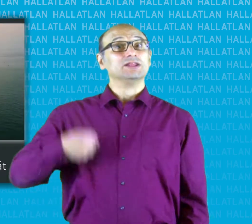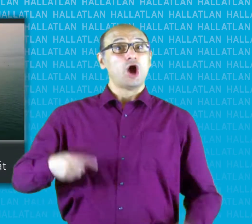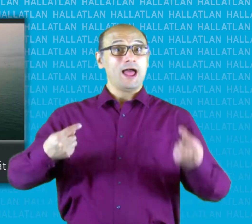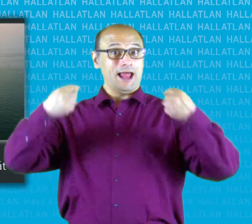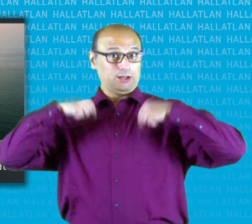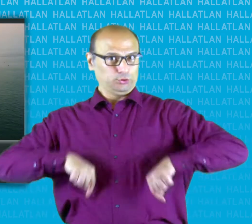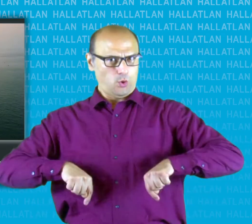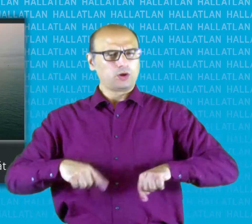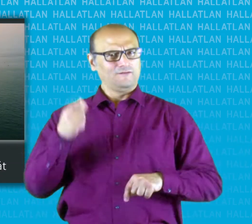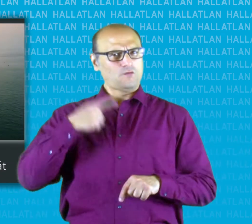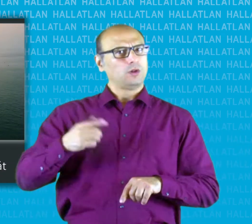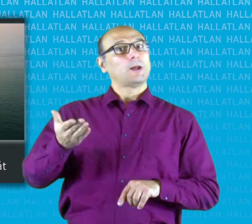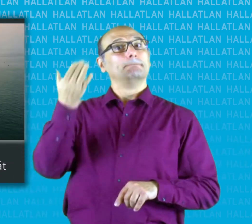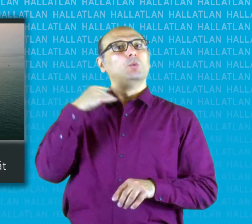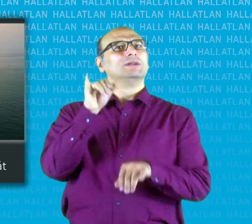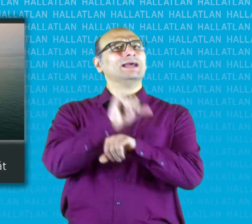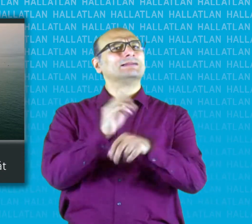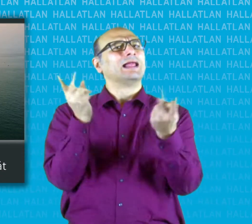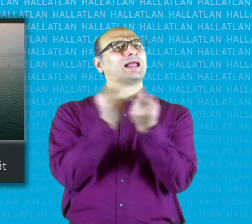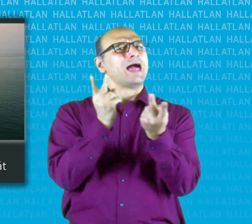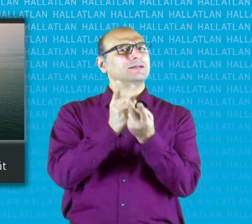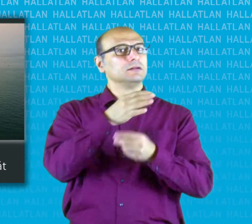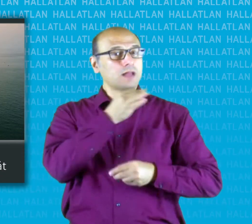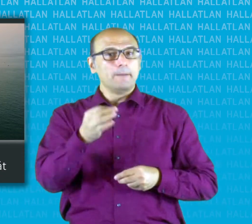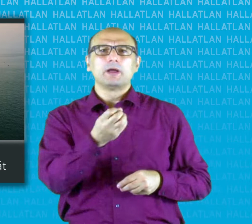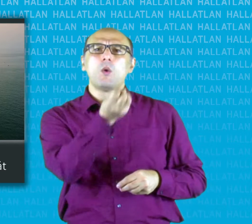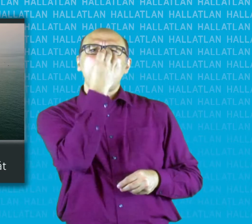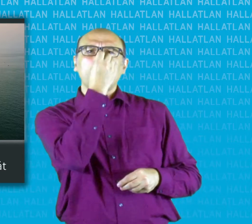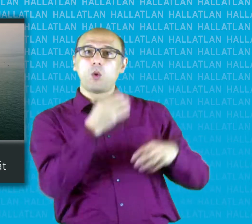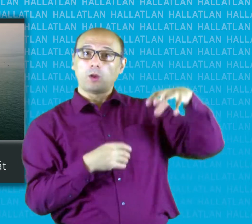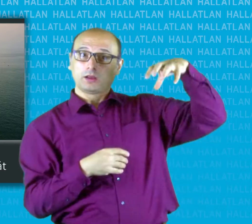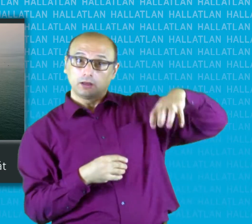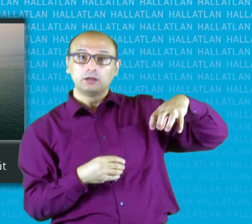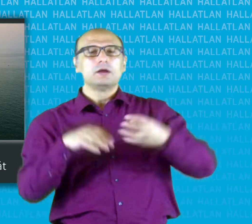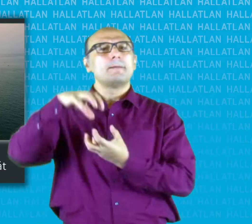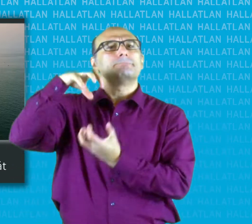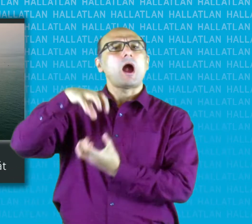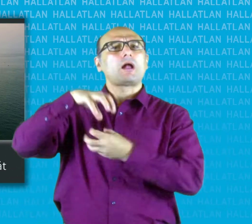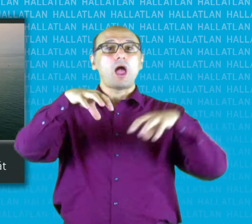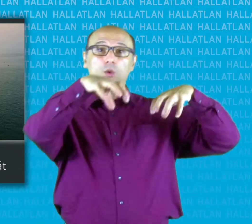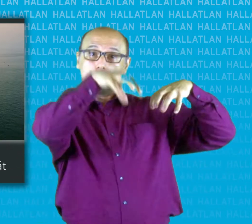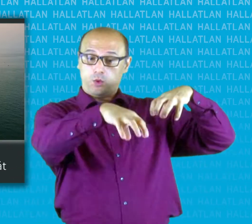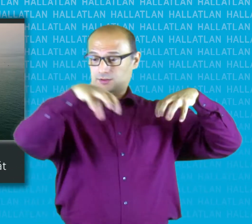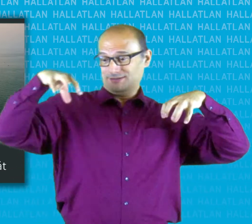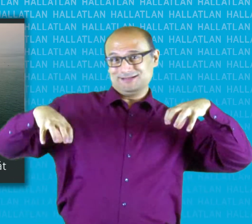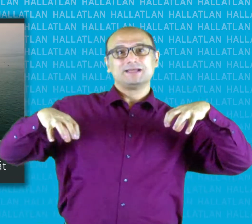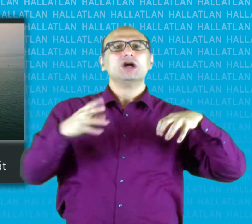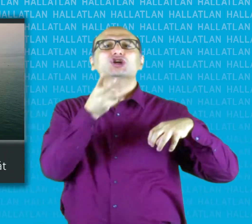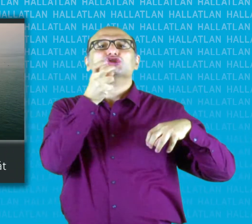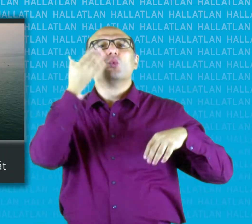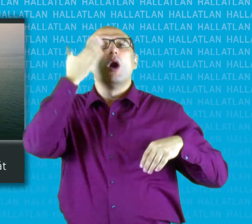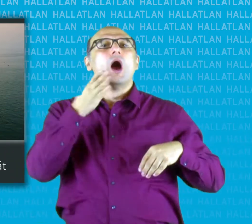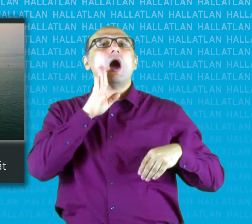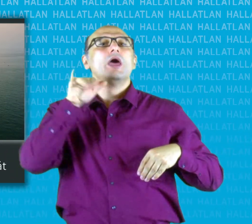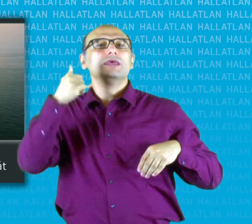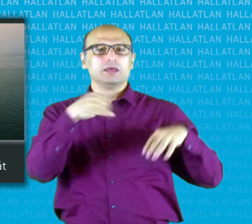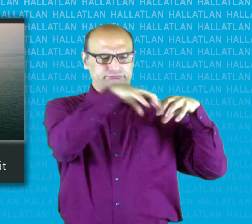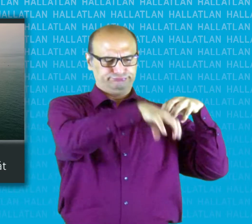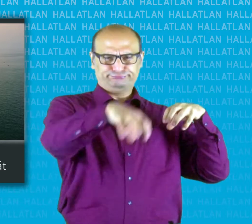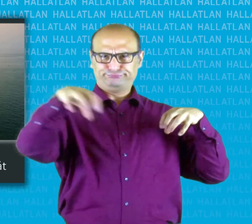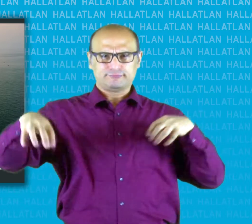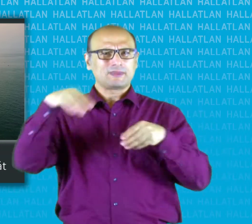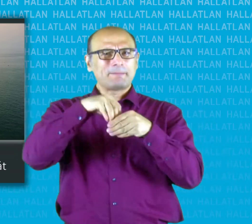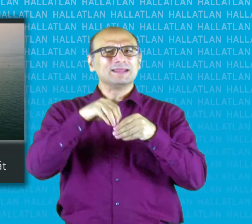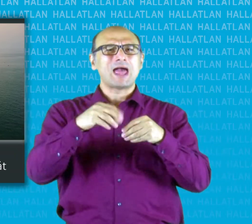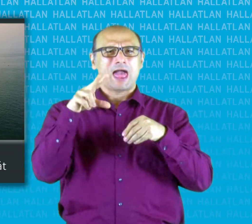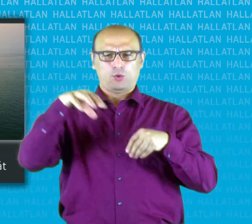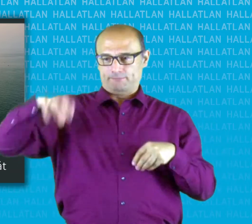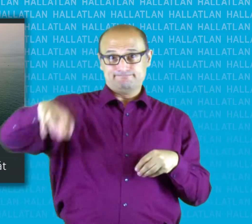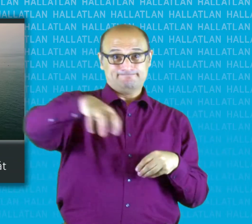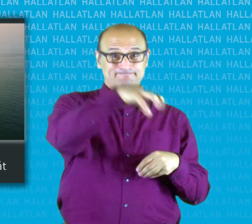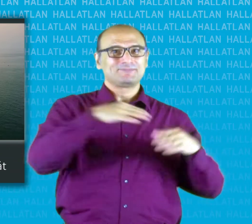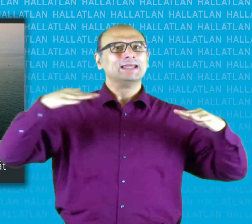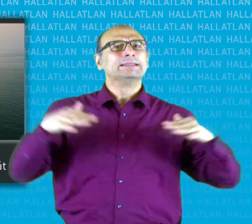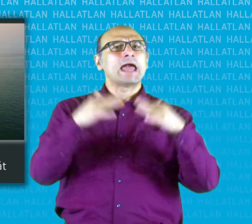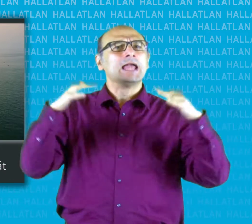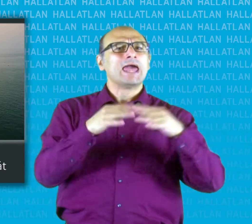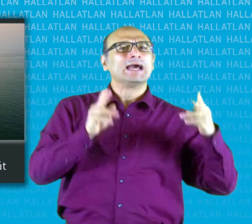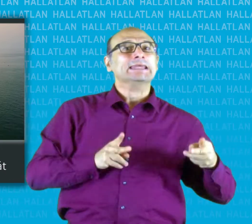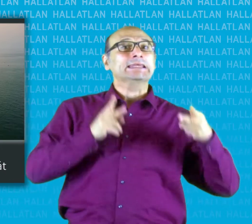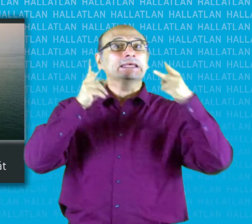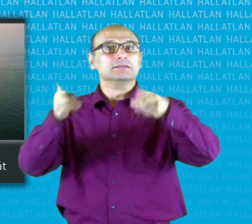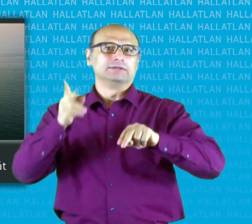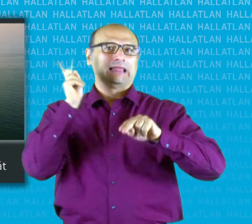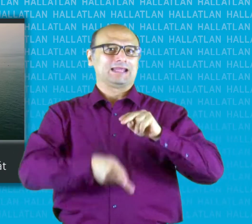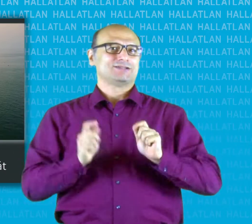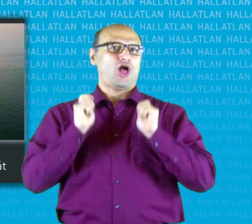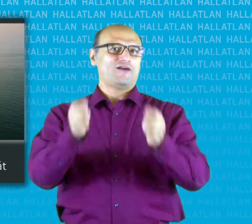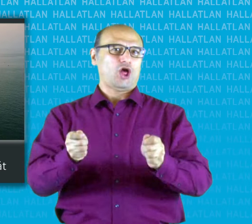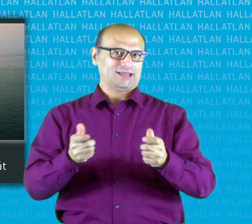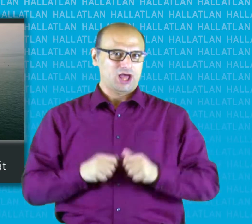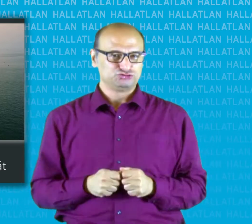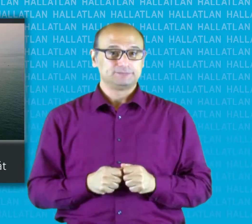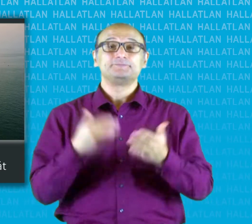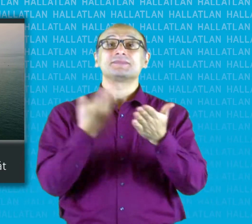Felavatta a Hongkongot, Makaót és Csuhajt összekötő tengeri hidat a kínai elnök kedden.